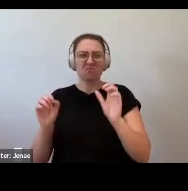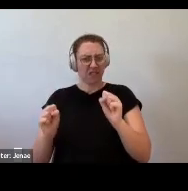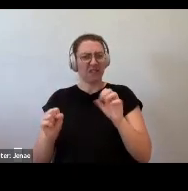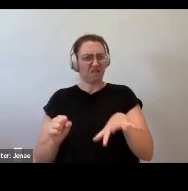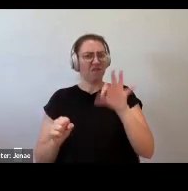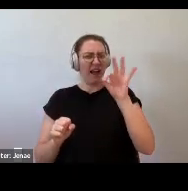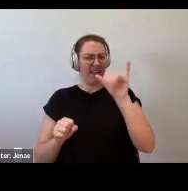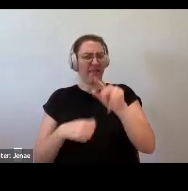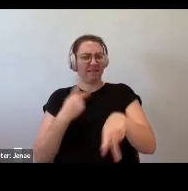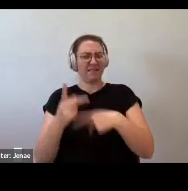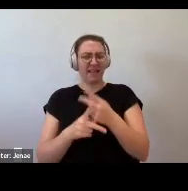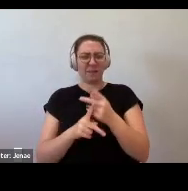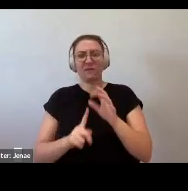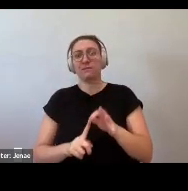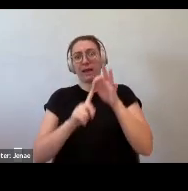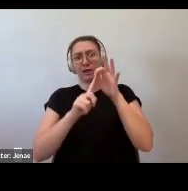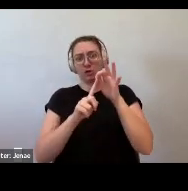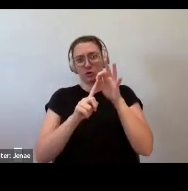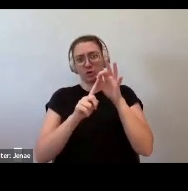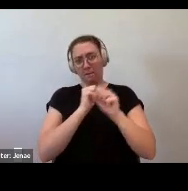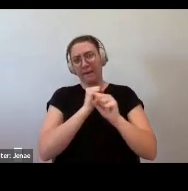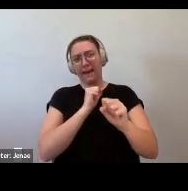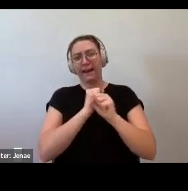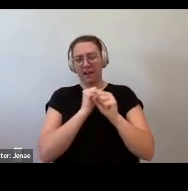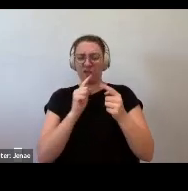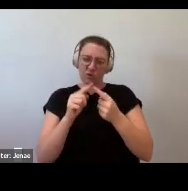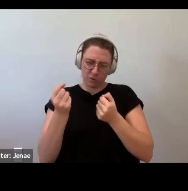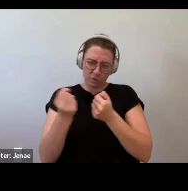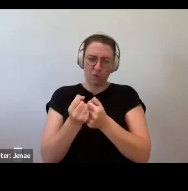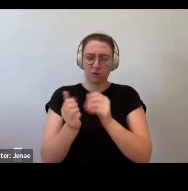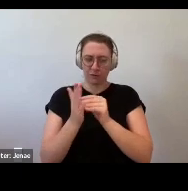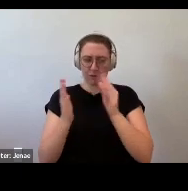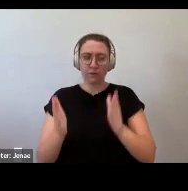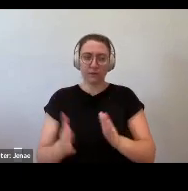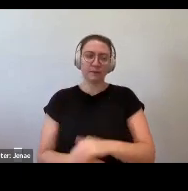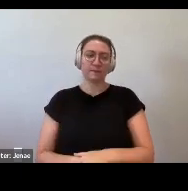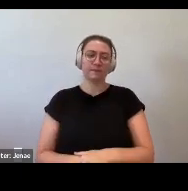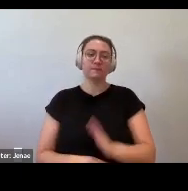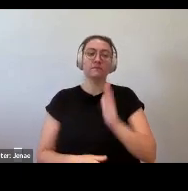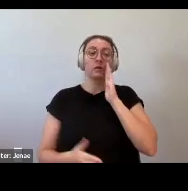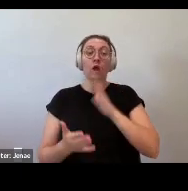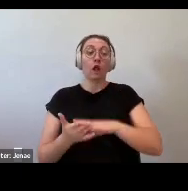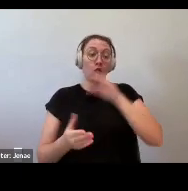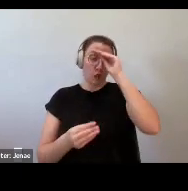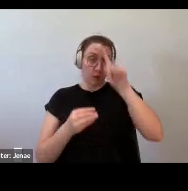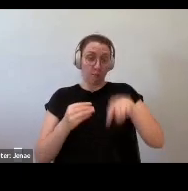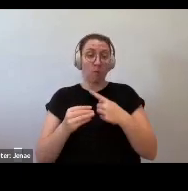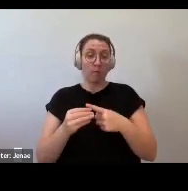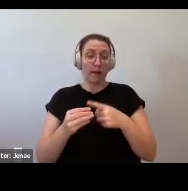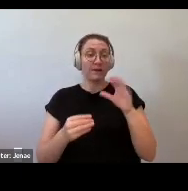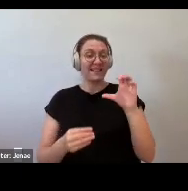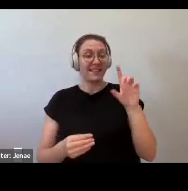de medios especializados para apoyar a sus estudiantes. Aprenderemos más sobre el centro de intercambio de información del CDE para